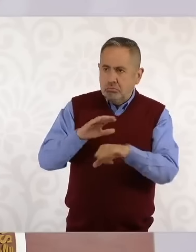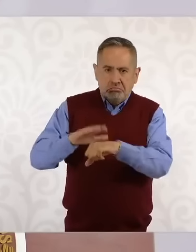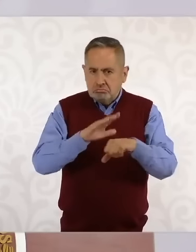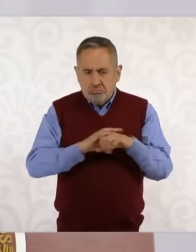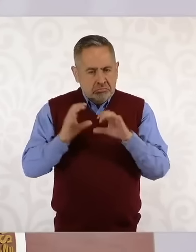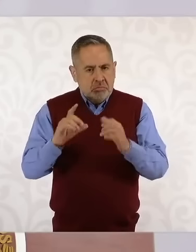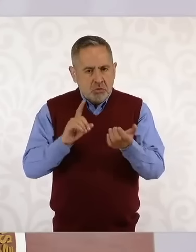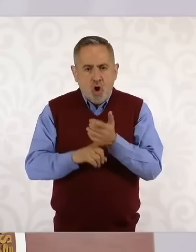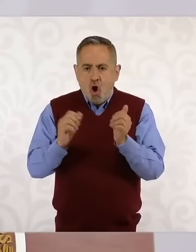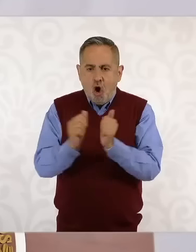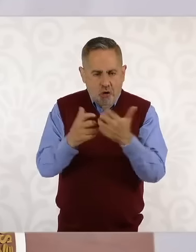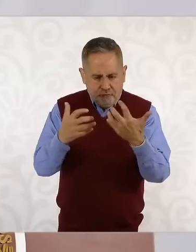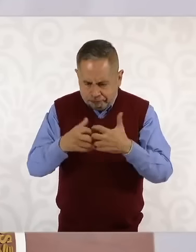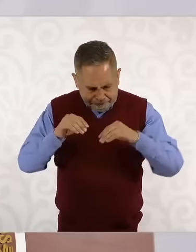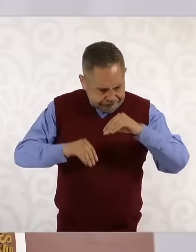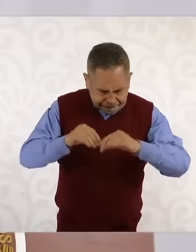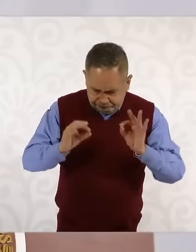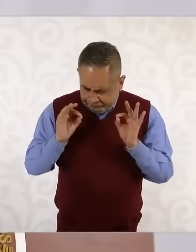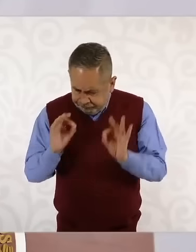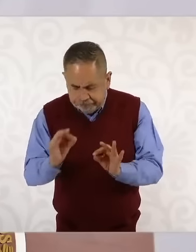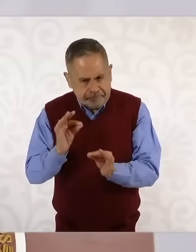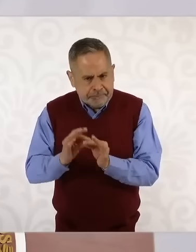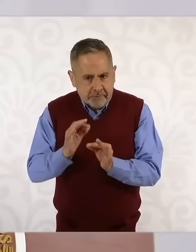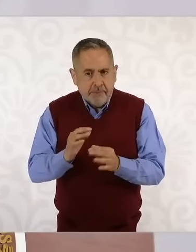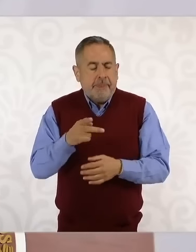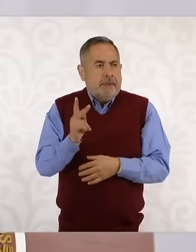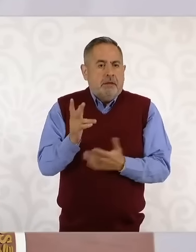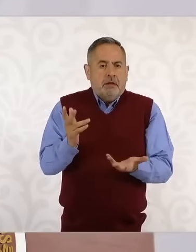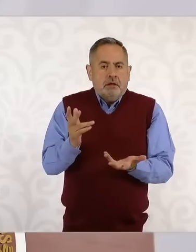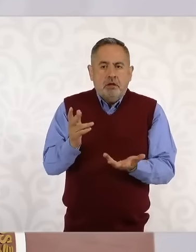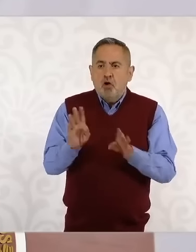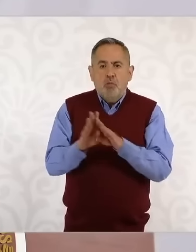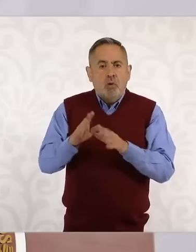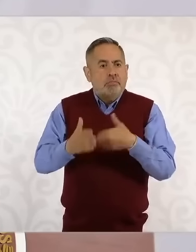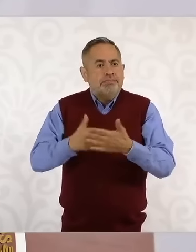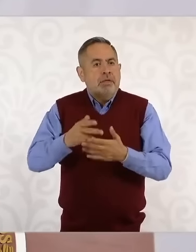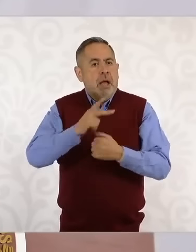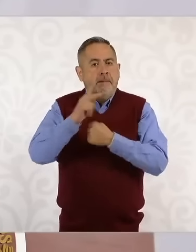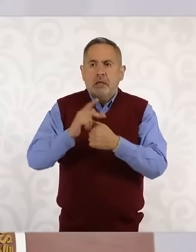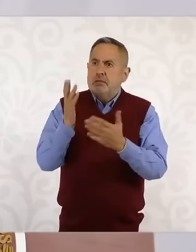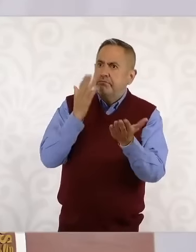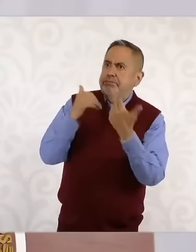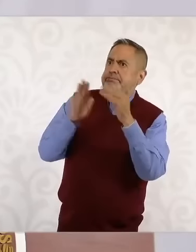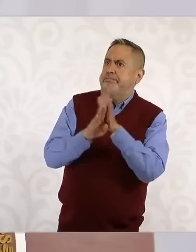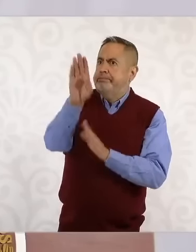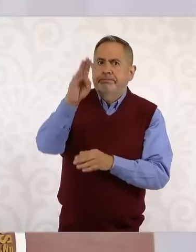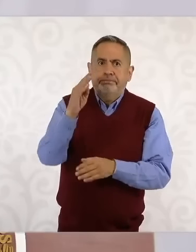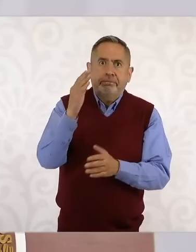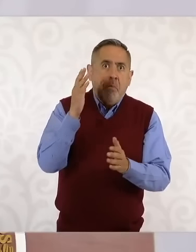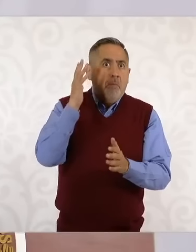use equipo eficiente. Pero pues para que el país crezca, haya desarrollo, pues requiere energía.